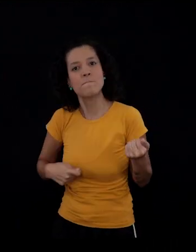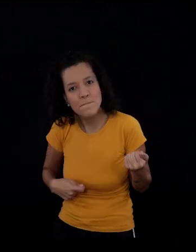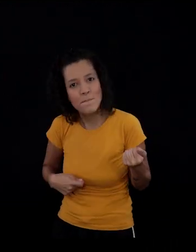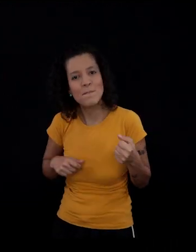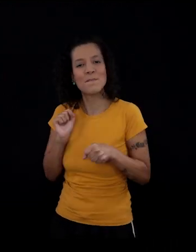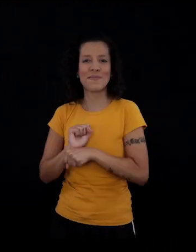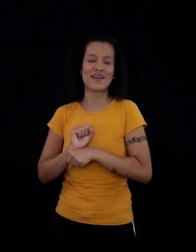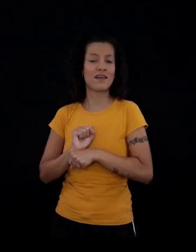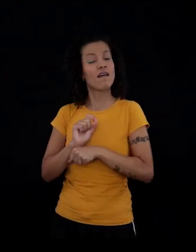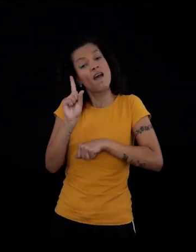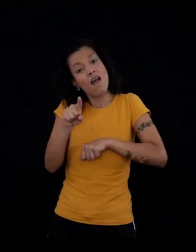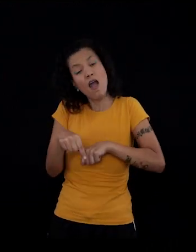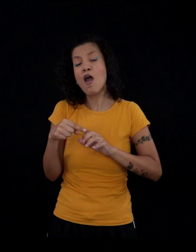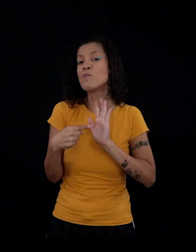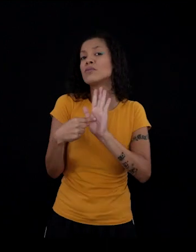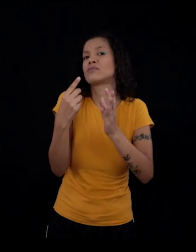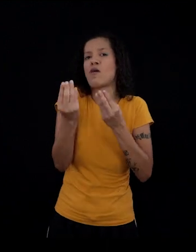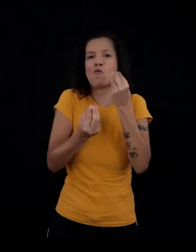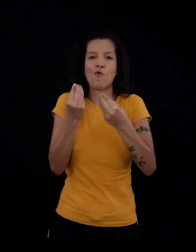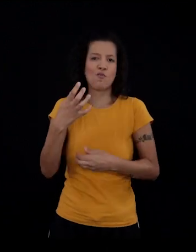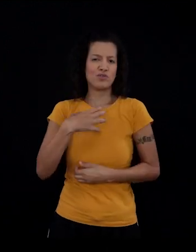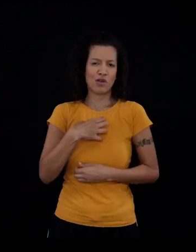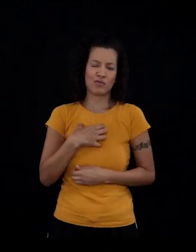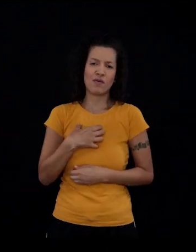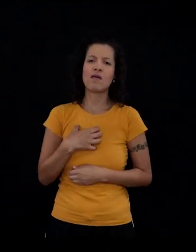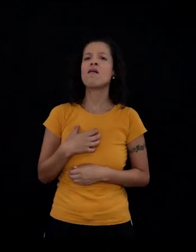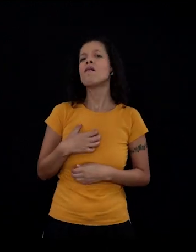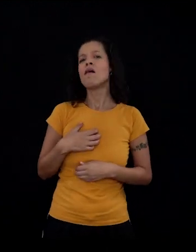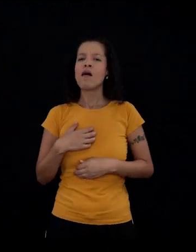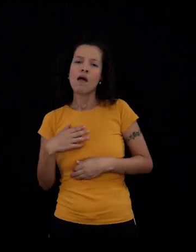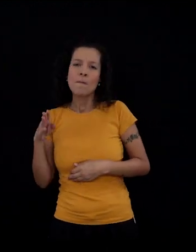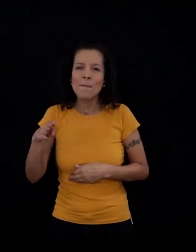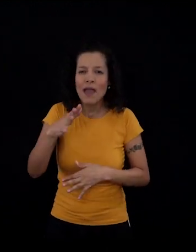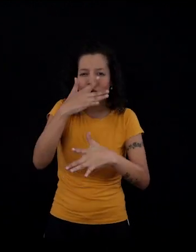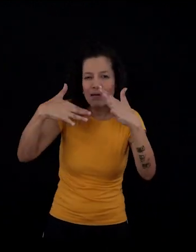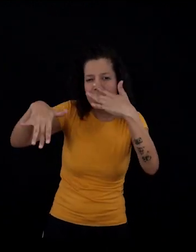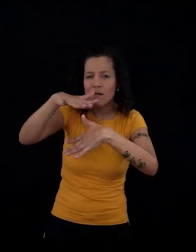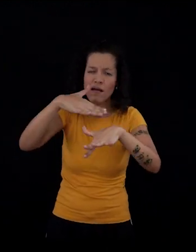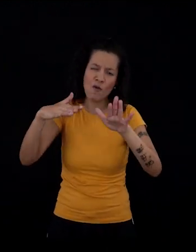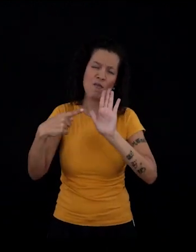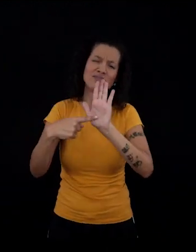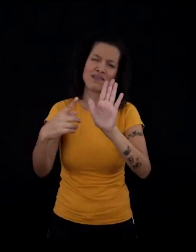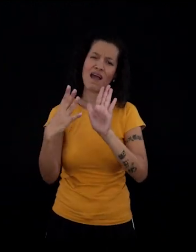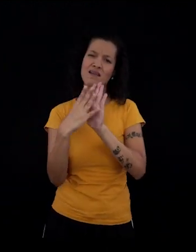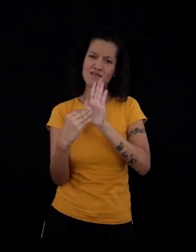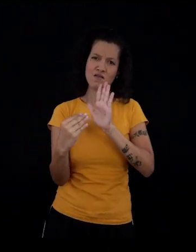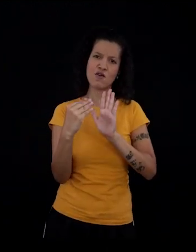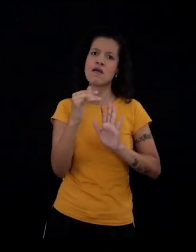E isso é um exemplo de meio como é que funciona. O “Pitiú” é mais ilustrativo porque foi a mais famosa,